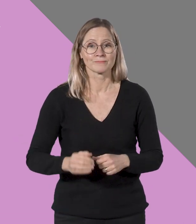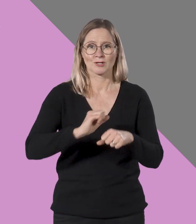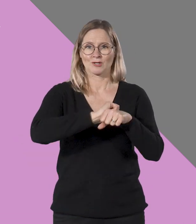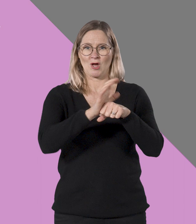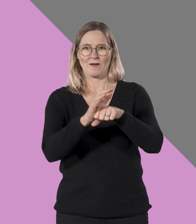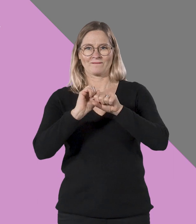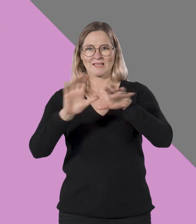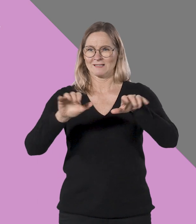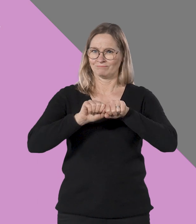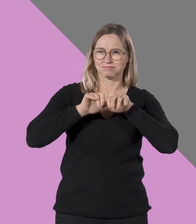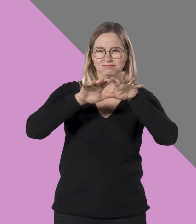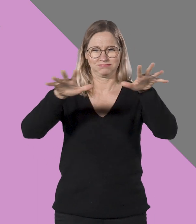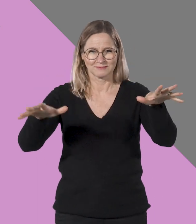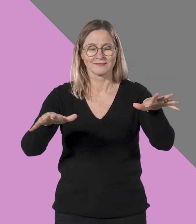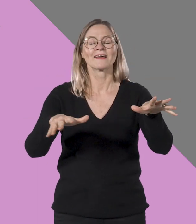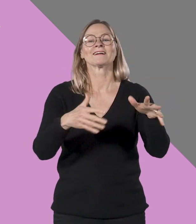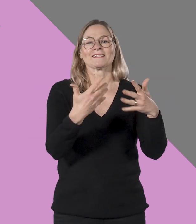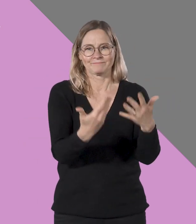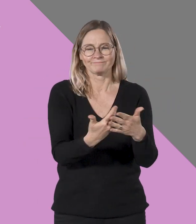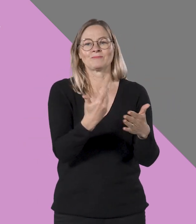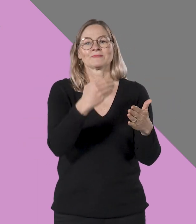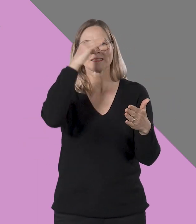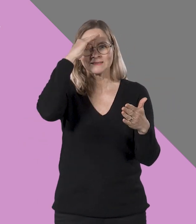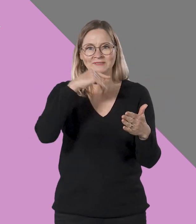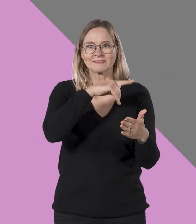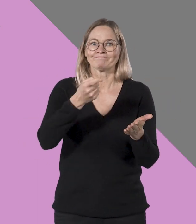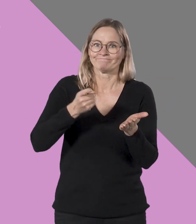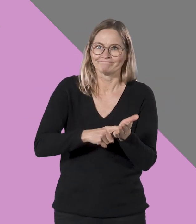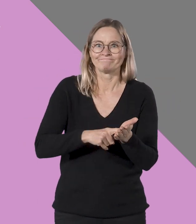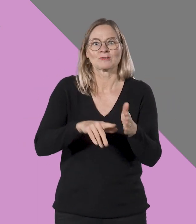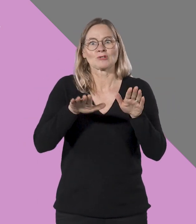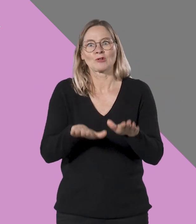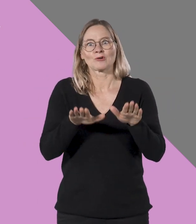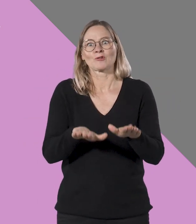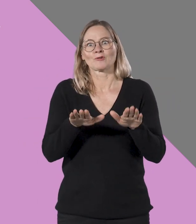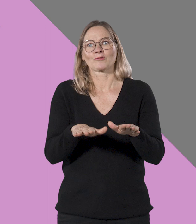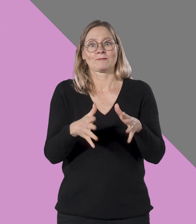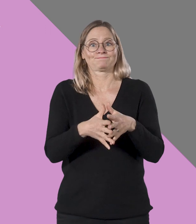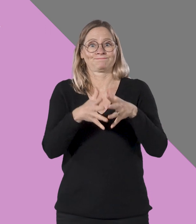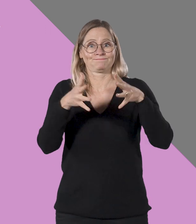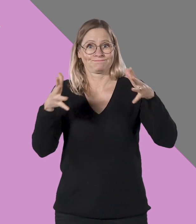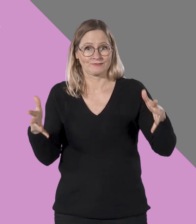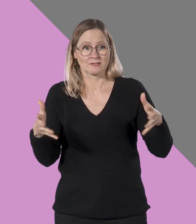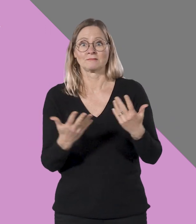Koronaviruspandemian vuoksi ihmisten kotonaolo lisääntyi pakottavista syistä, -